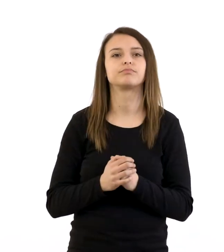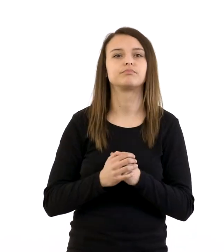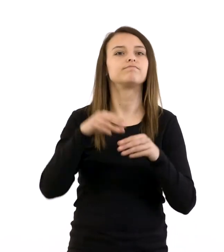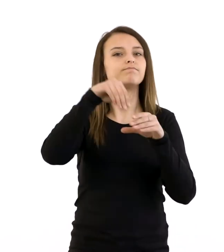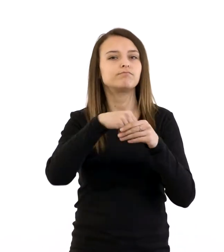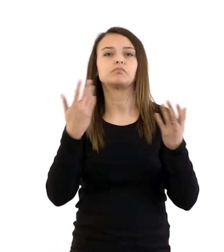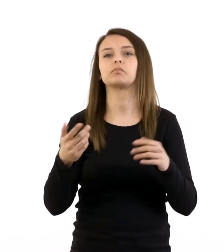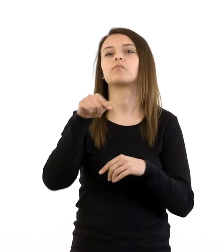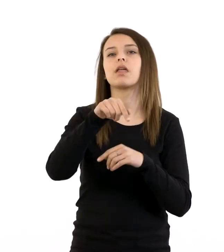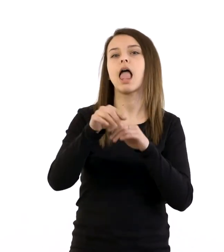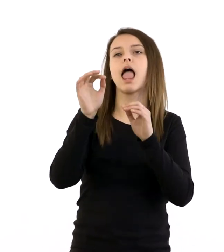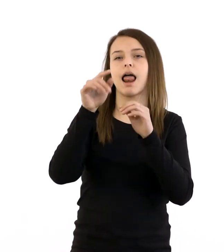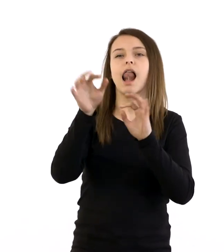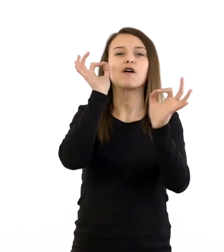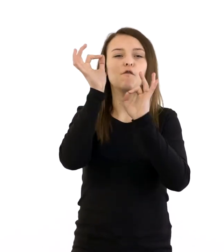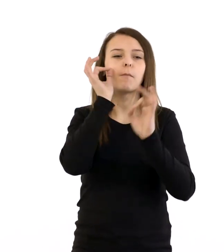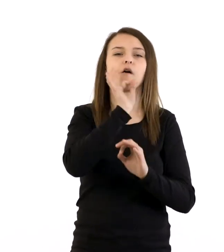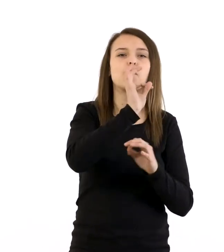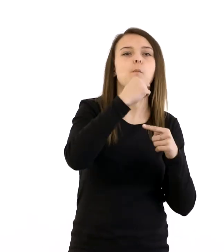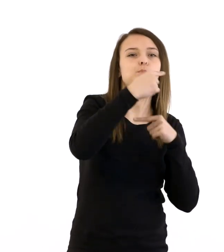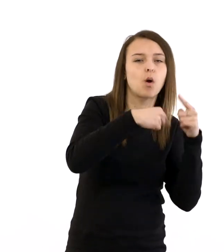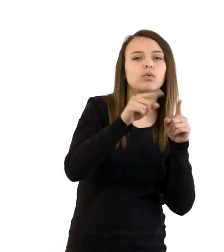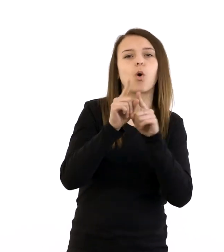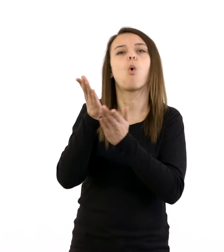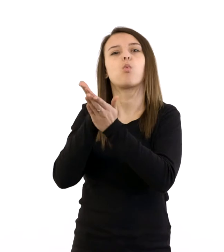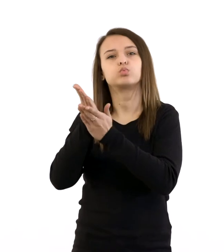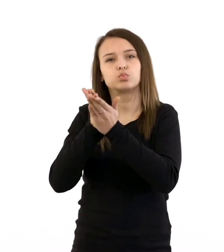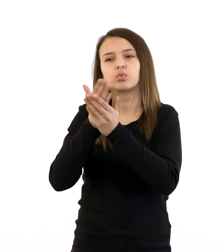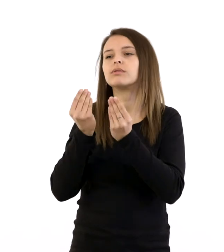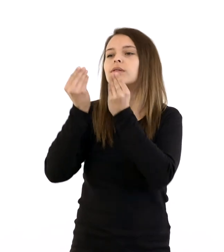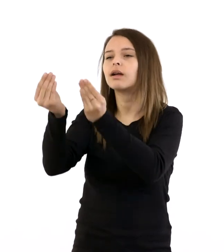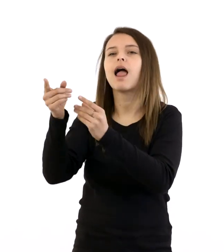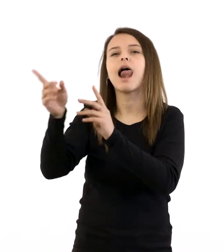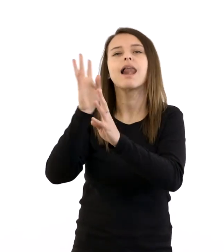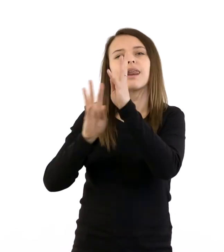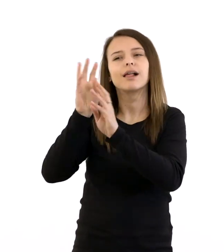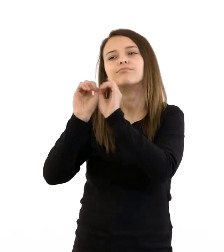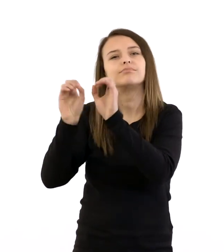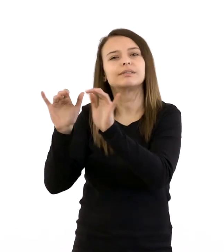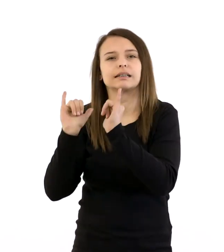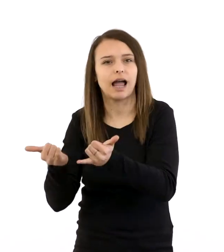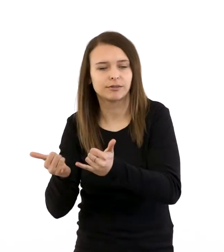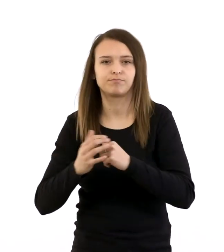sposobów dostarczenie klientowi informacji o produktach i usługach;